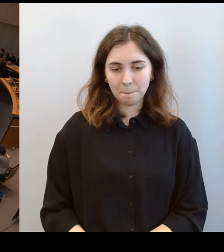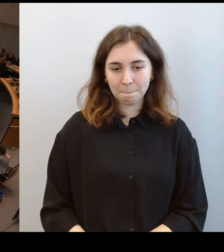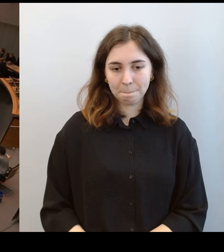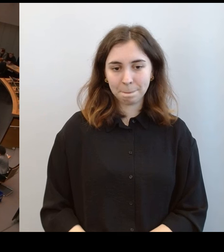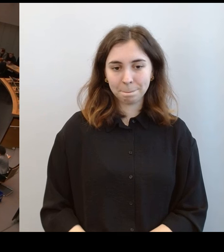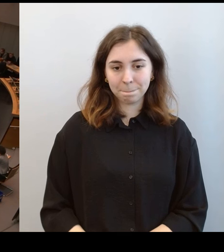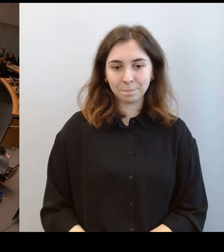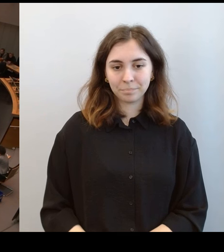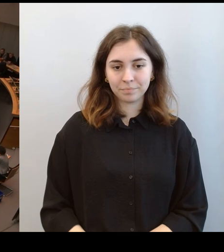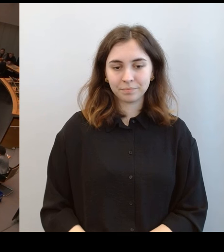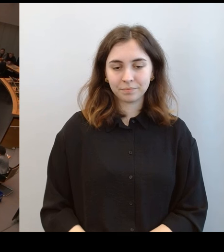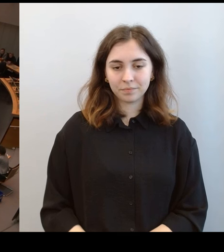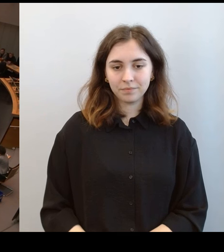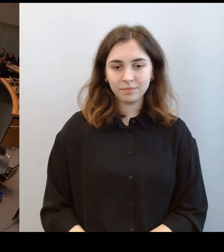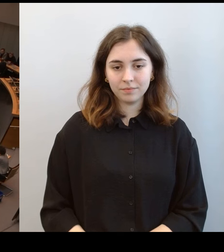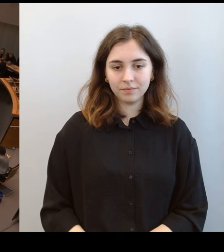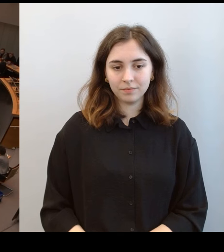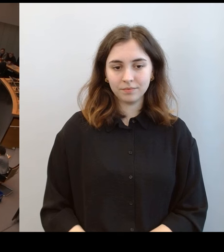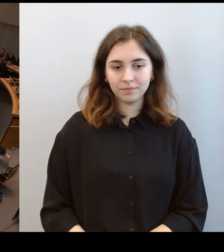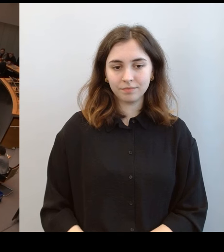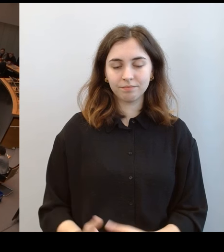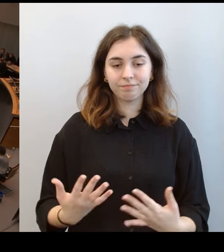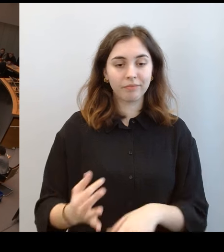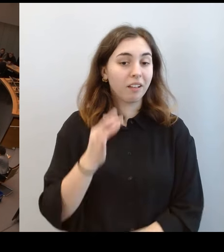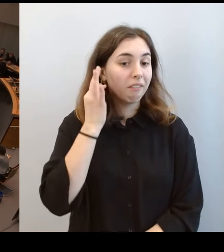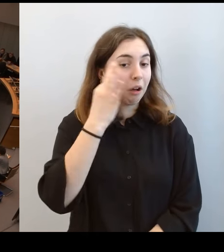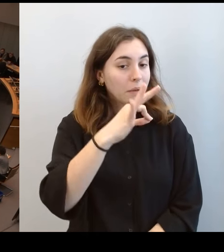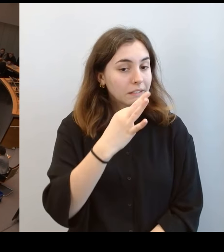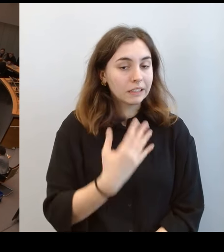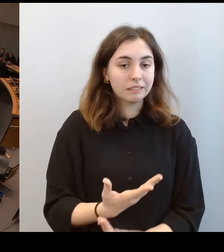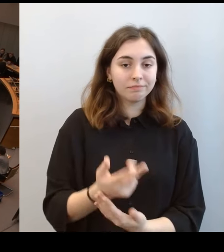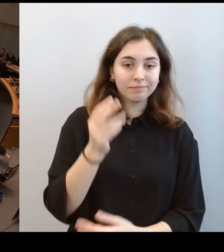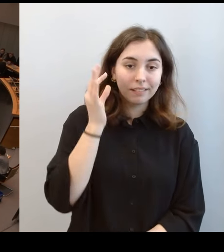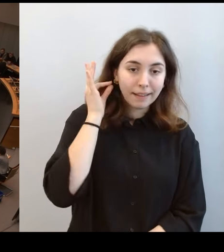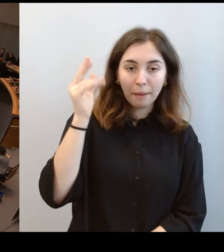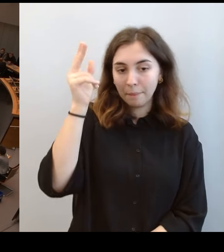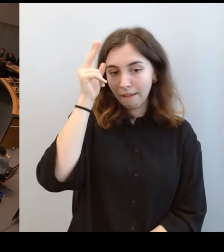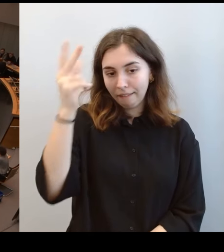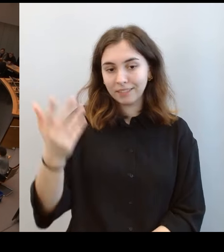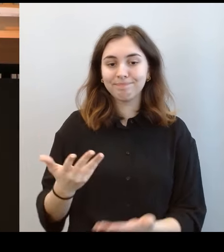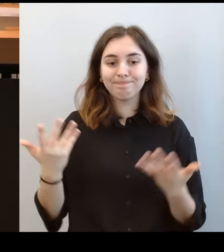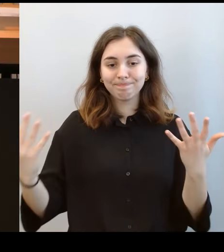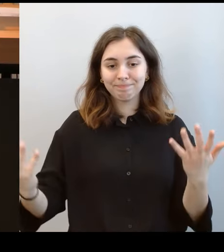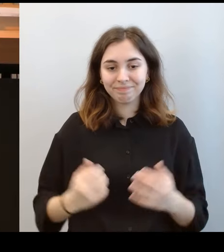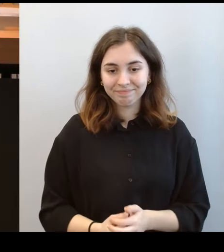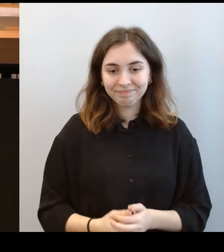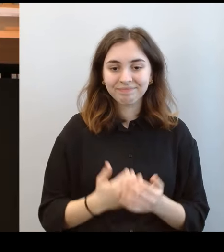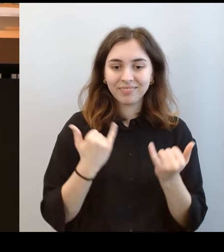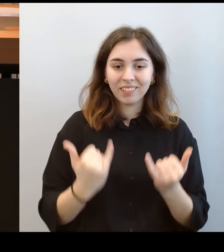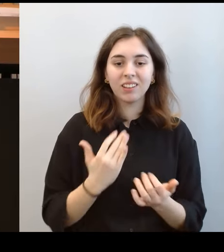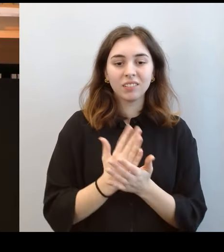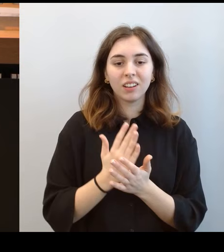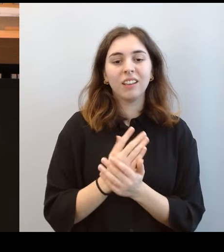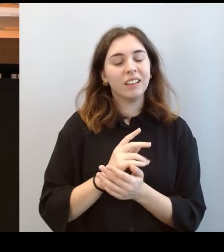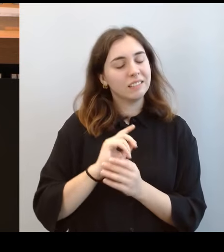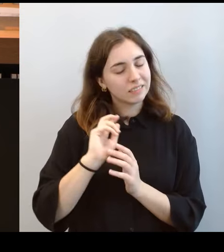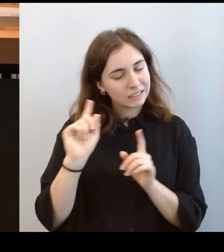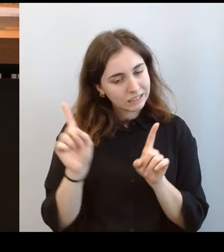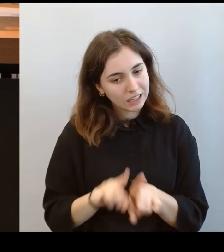(Rednerwechsel) Frau Präsidentin! Meine Damen und Herren! Und da ist er wieder, der Versuch, illegale Migranten an den Berlinern vorbei zu schleusen. Man